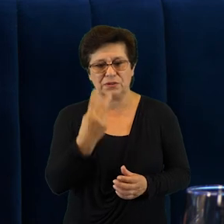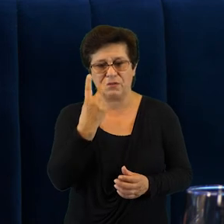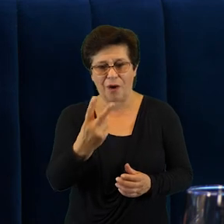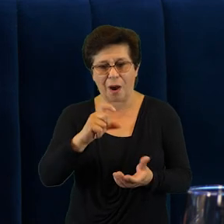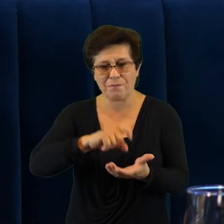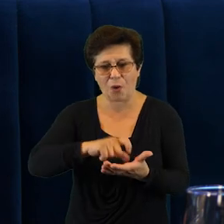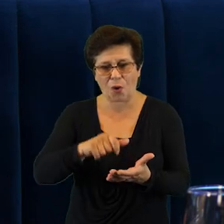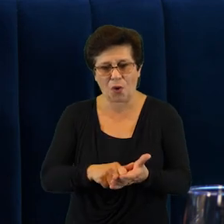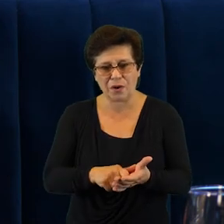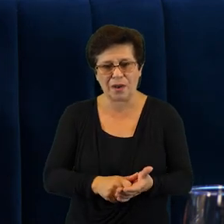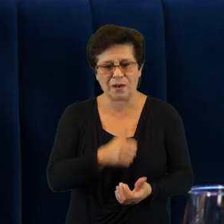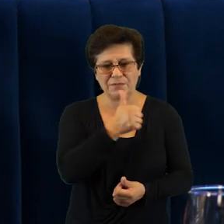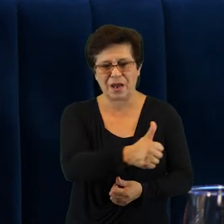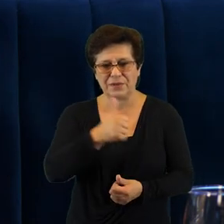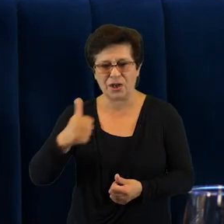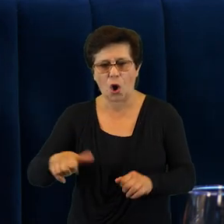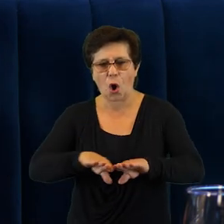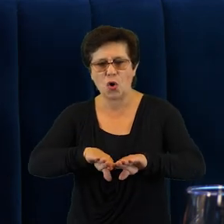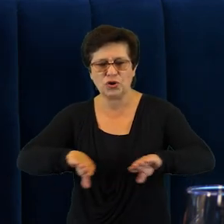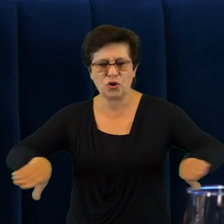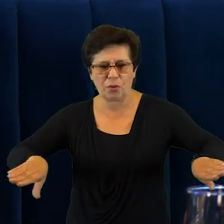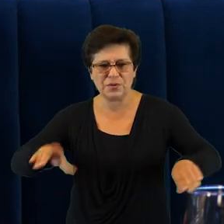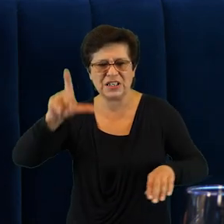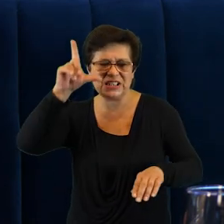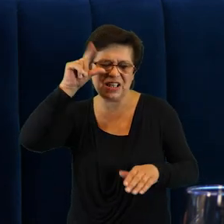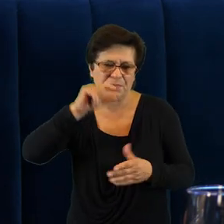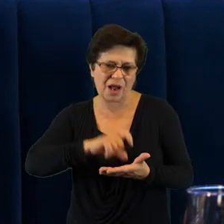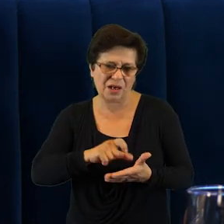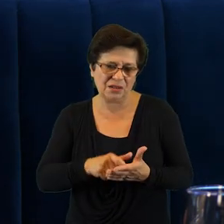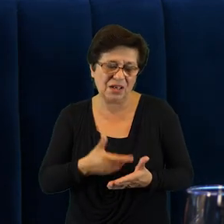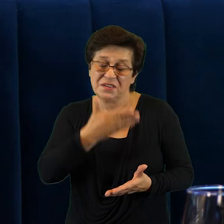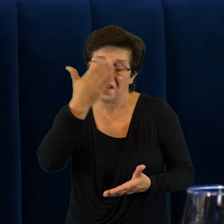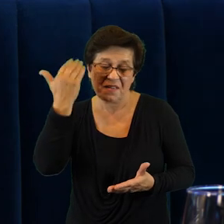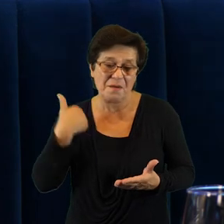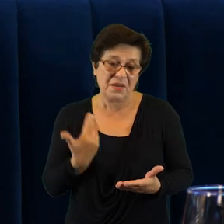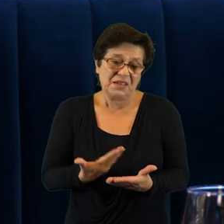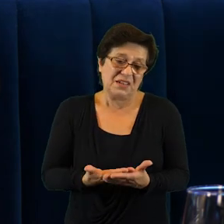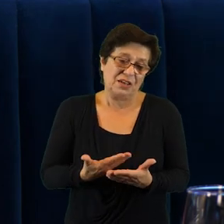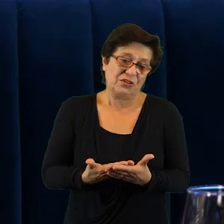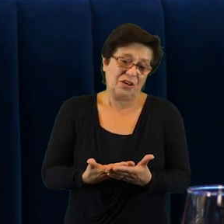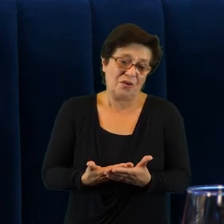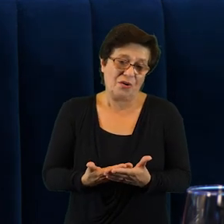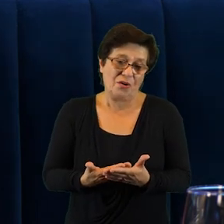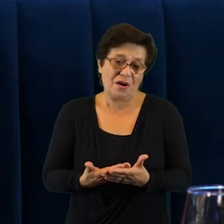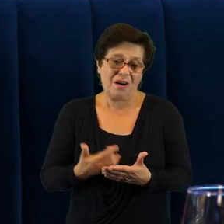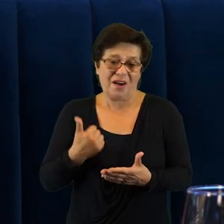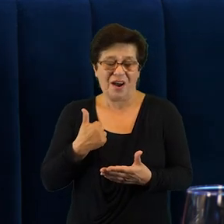Bo oni musieli mieć osobne sypialnie. Nie do końca wiemy dlaczego, ale ja mam taką pewną hipotezę.